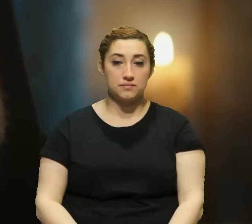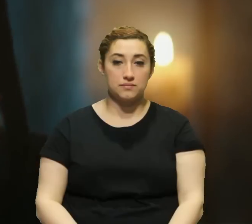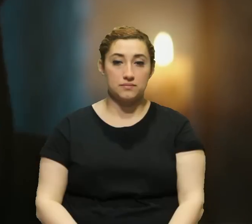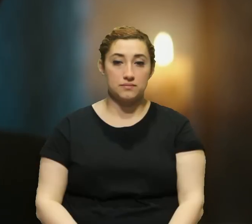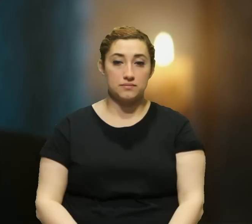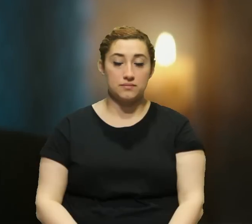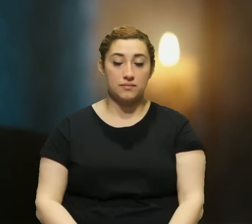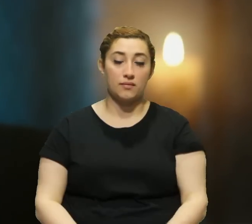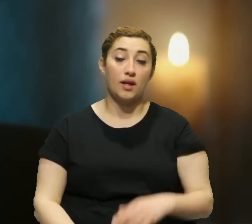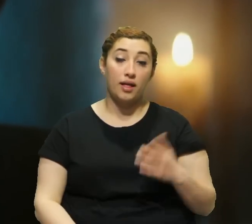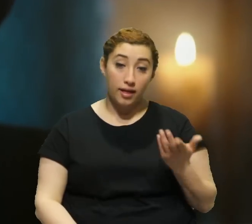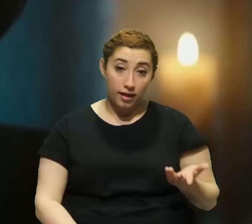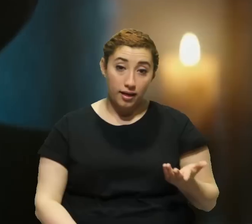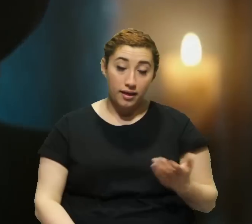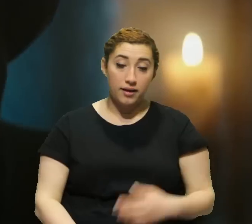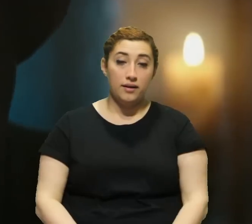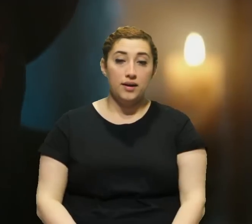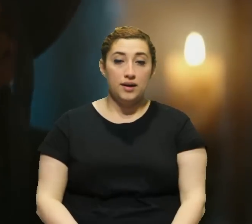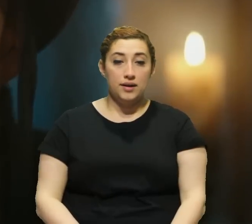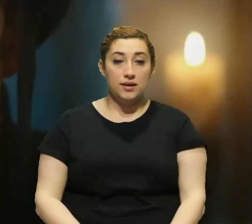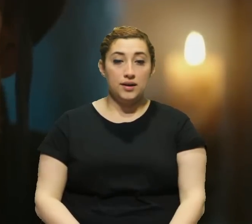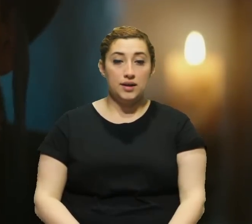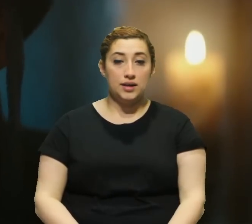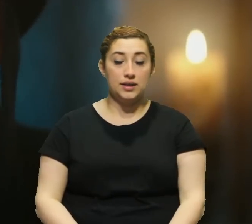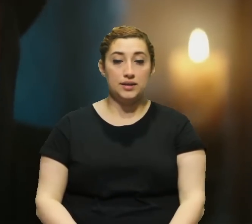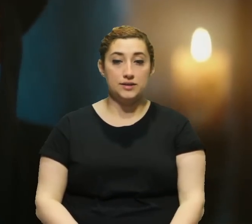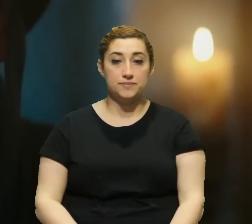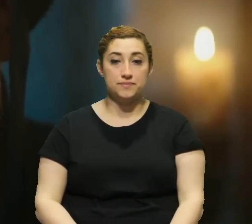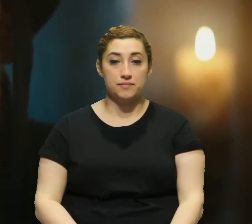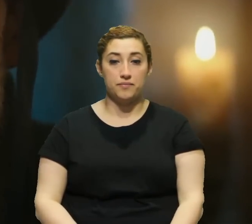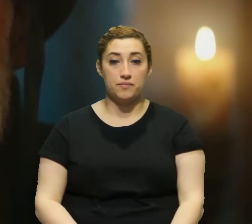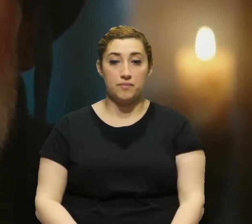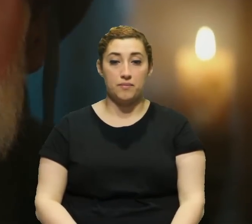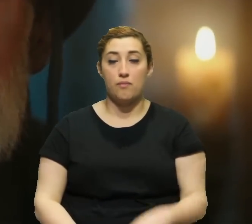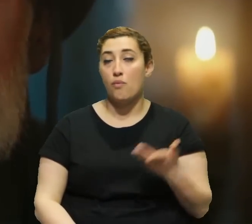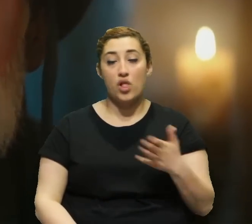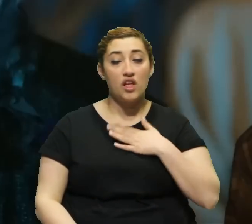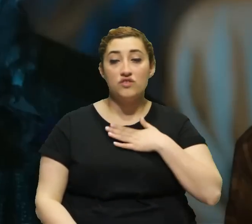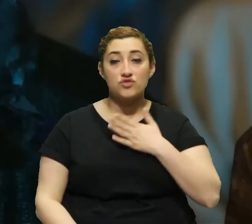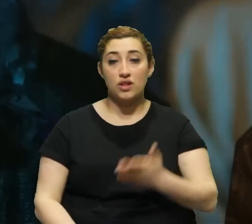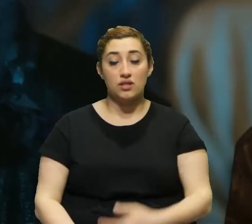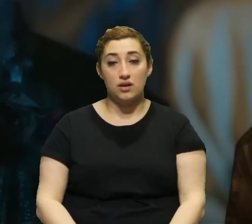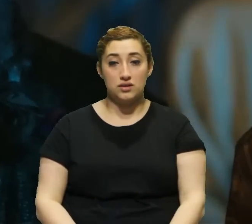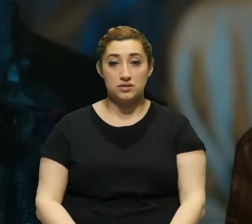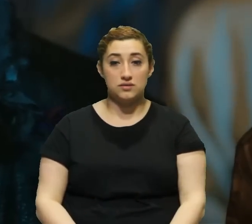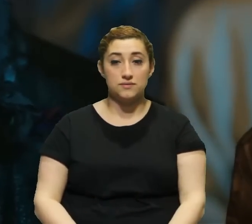Eee... ...işte böyle canlar.